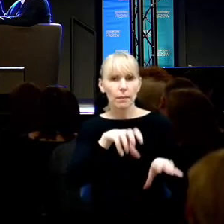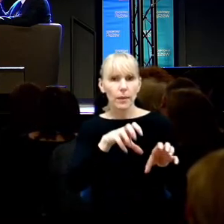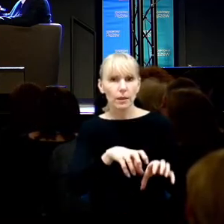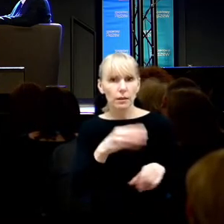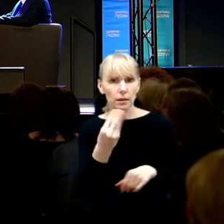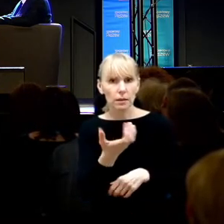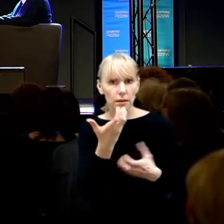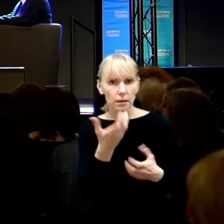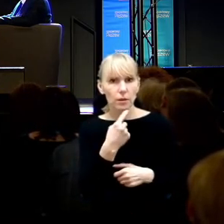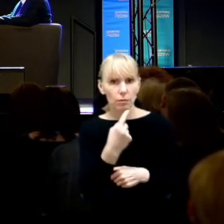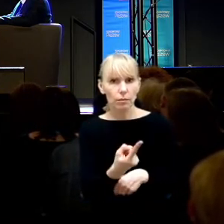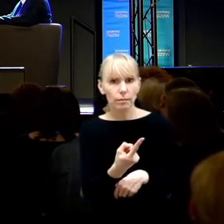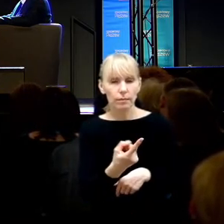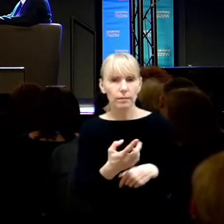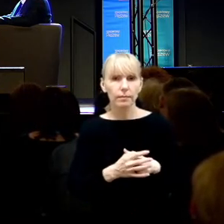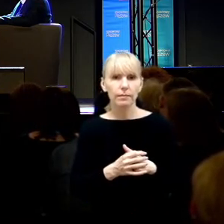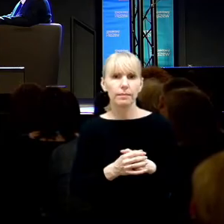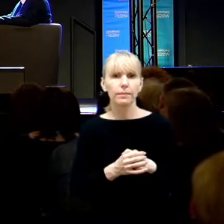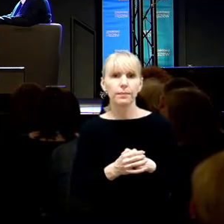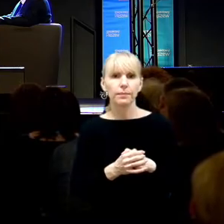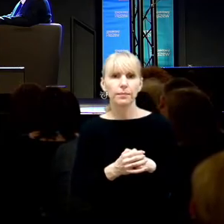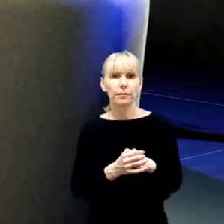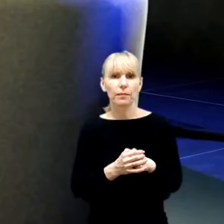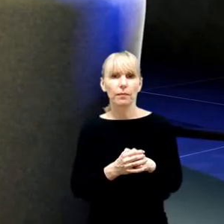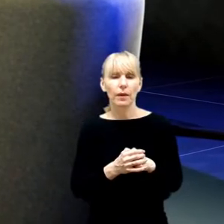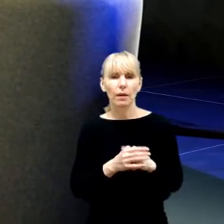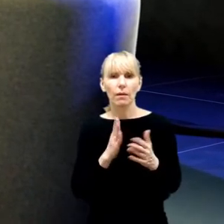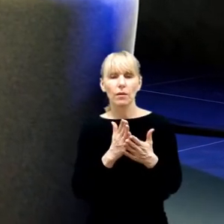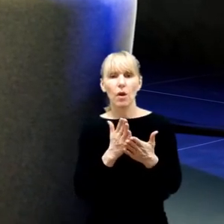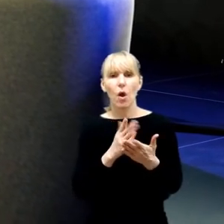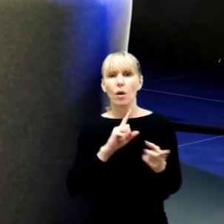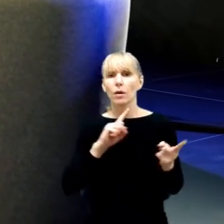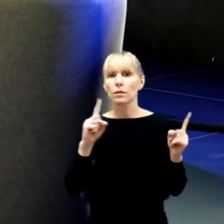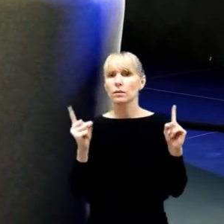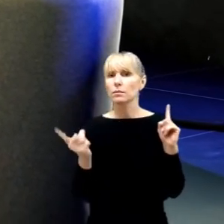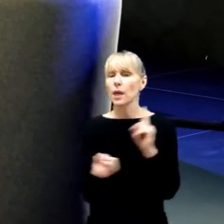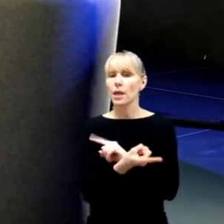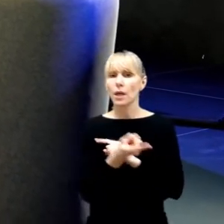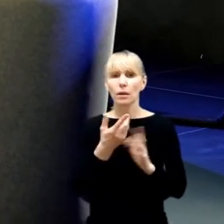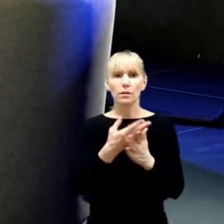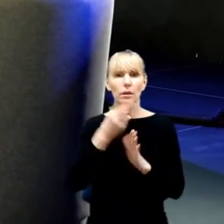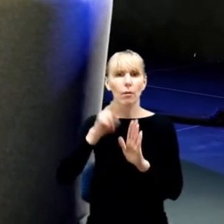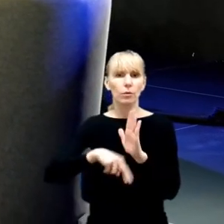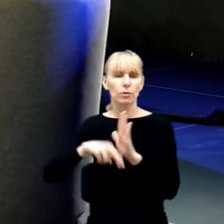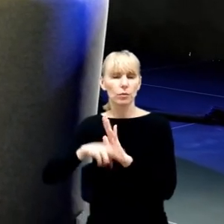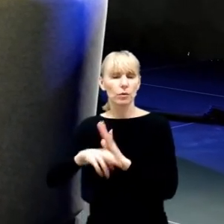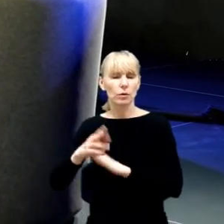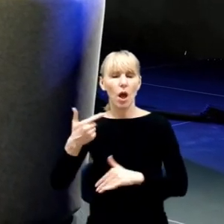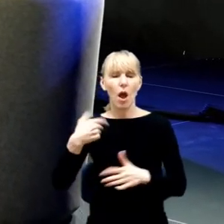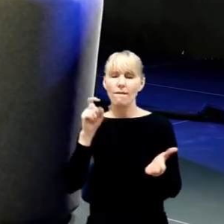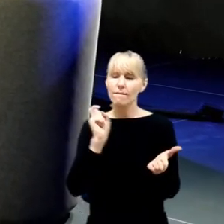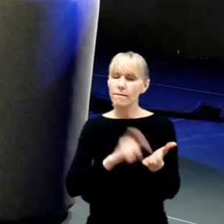Chyba zmieniające się przepisy wymagają elastyczności, jakby badania rynku, co się pojawia nowego,